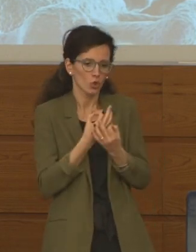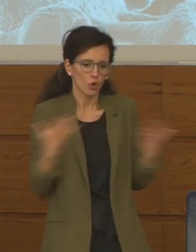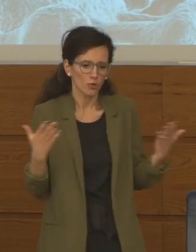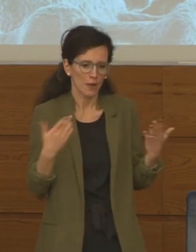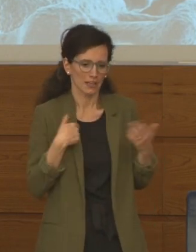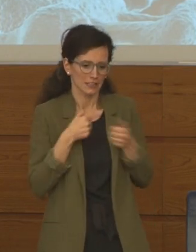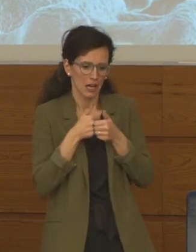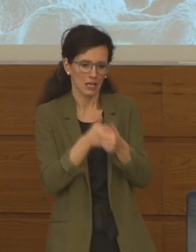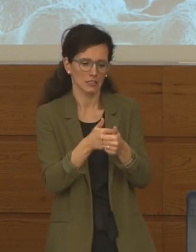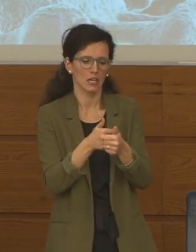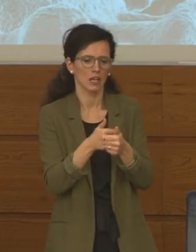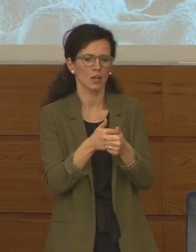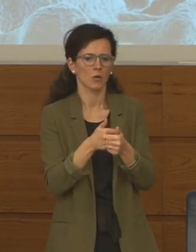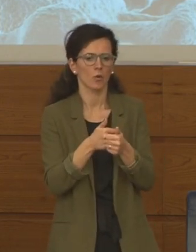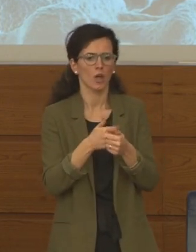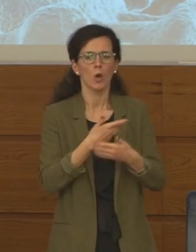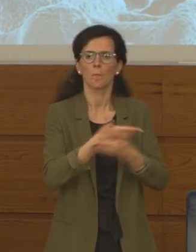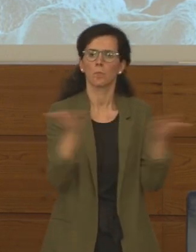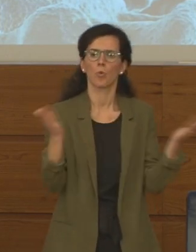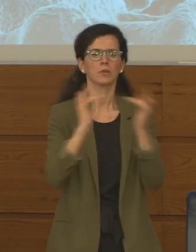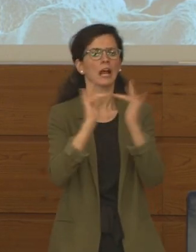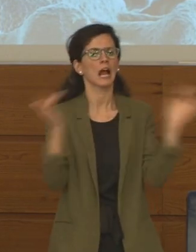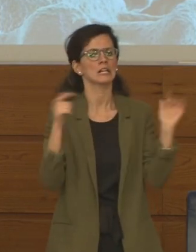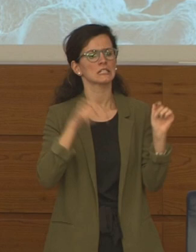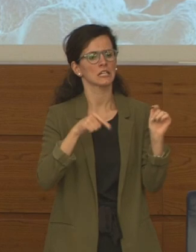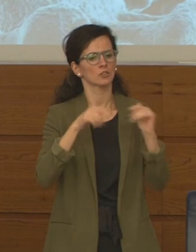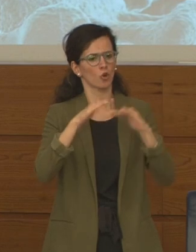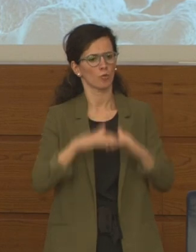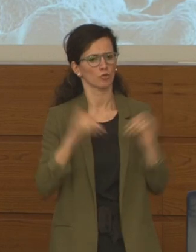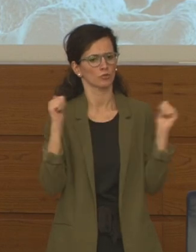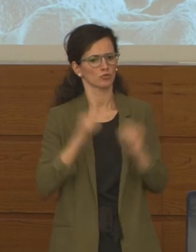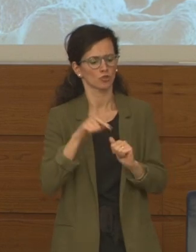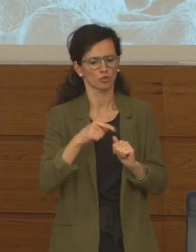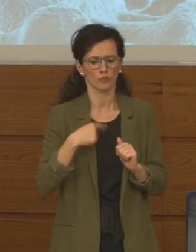pubblicheremo anche sul nostro sito non appena l'avrò firmata, ci sarà un